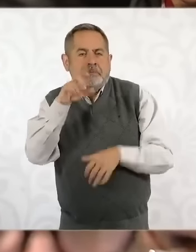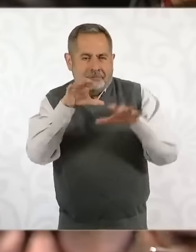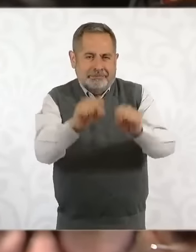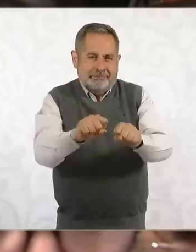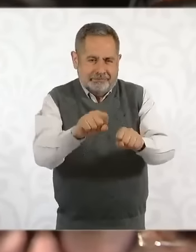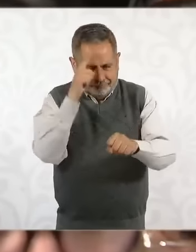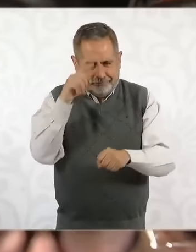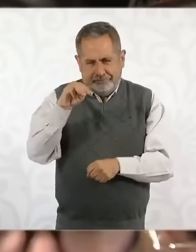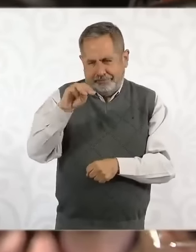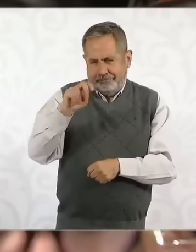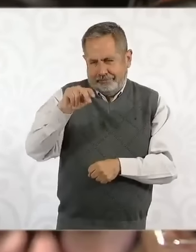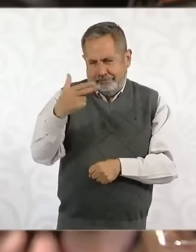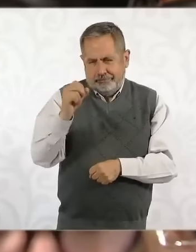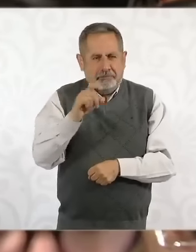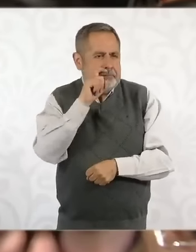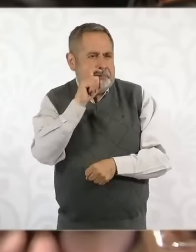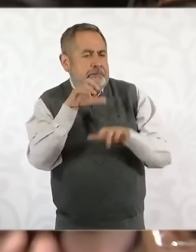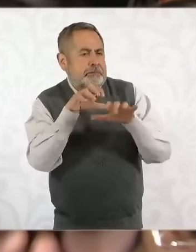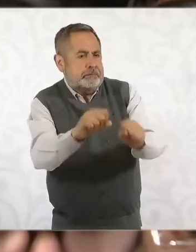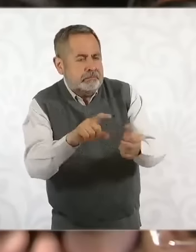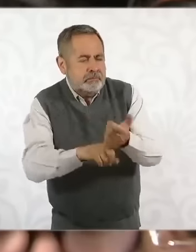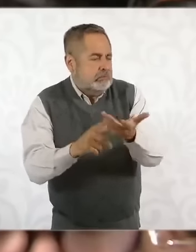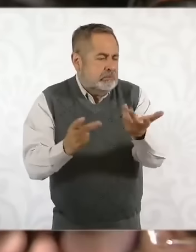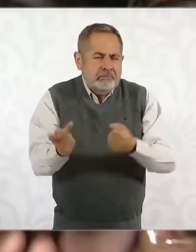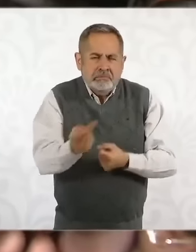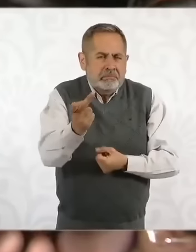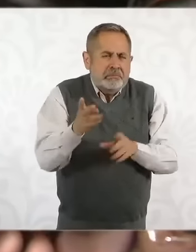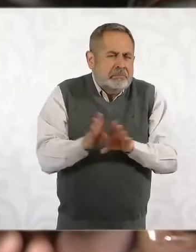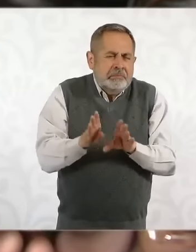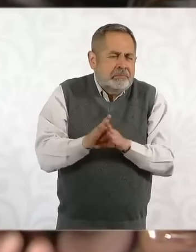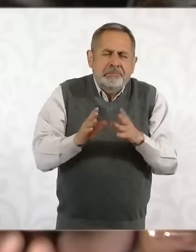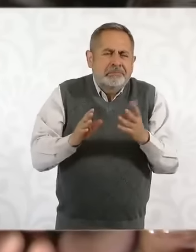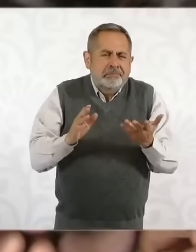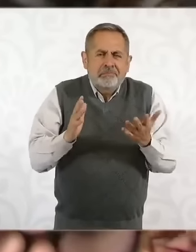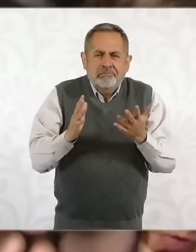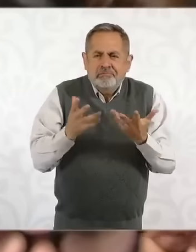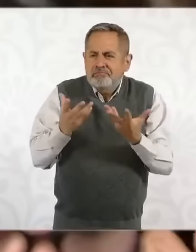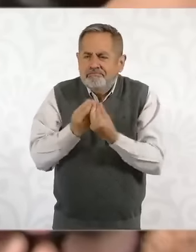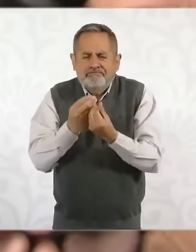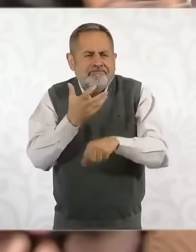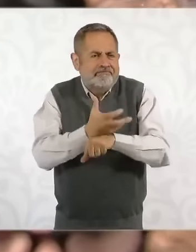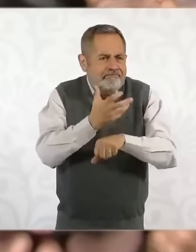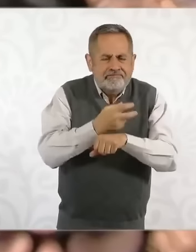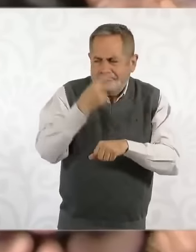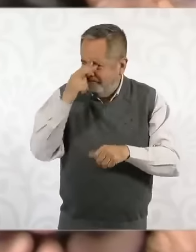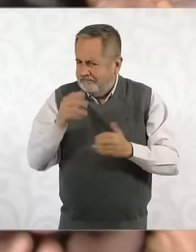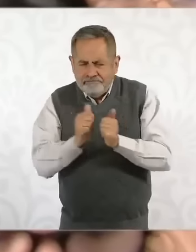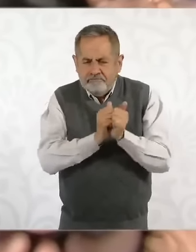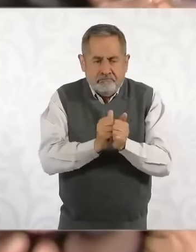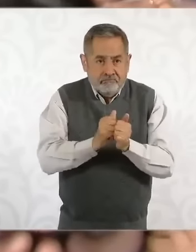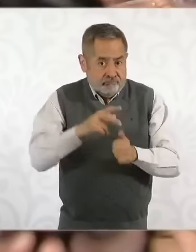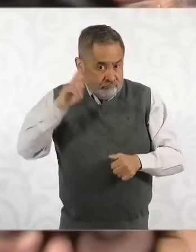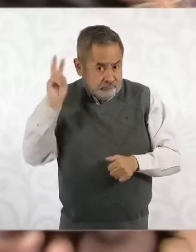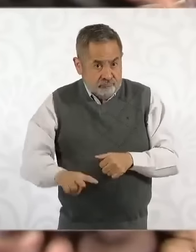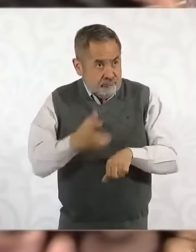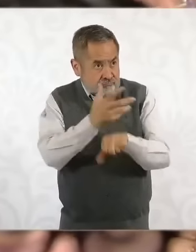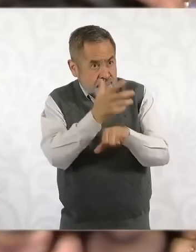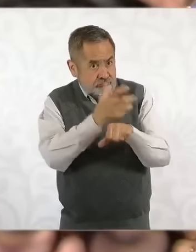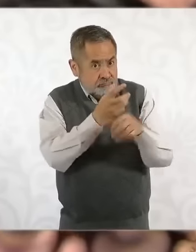cooperación y actualmente y y si realmente las agencias estadounidenses están cooperando con